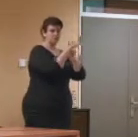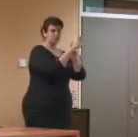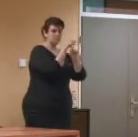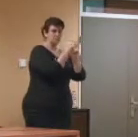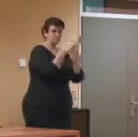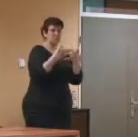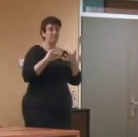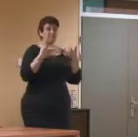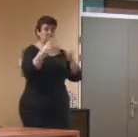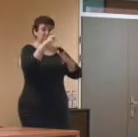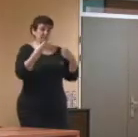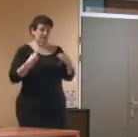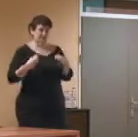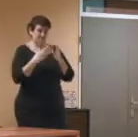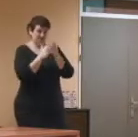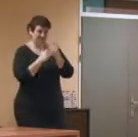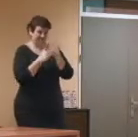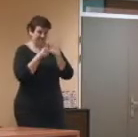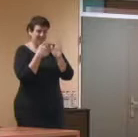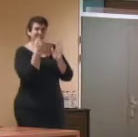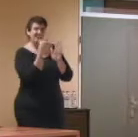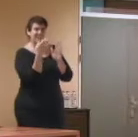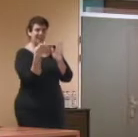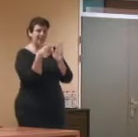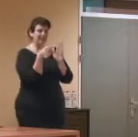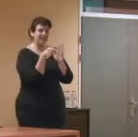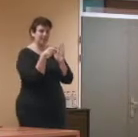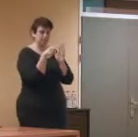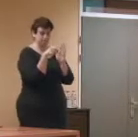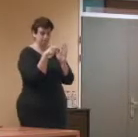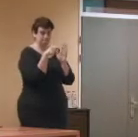de la Vall d'Albaida, pero lo que